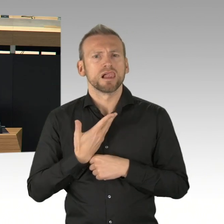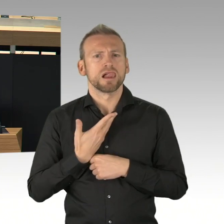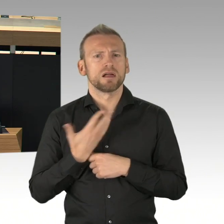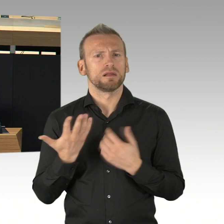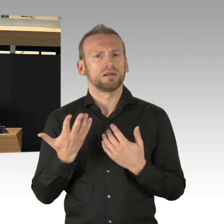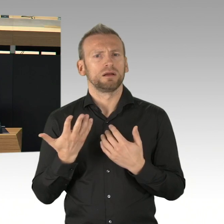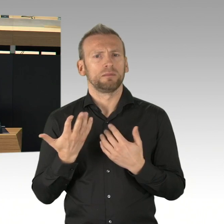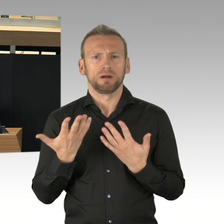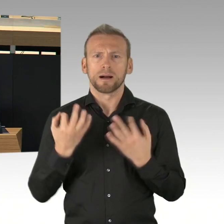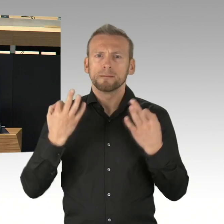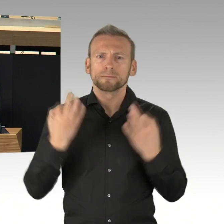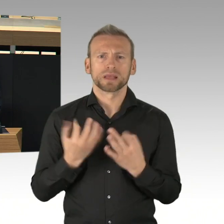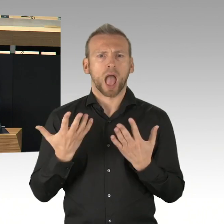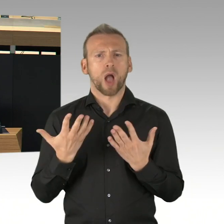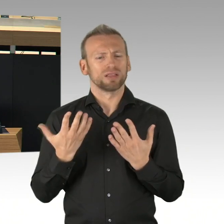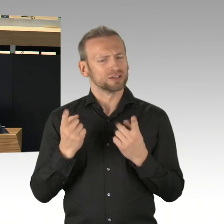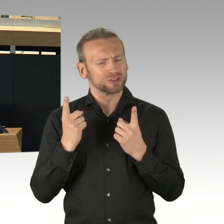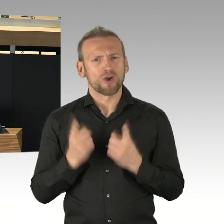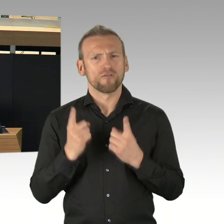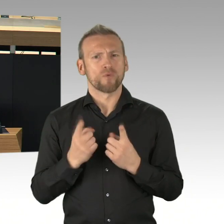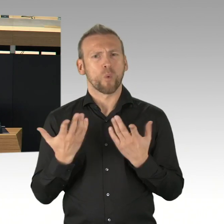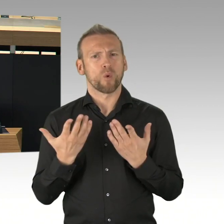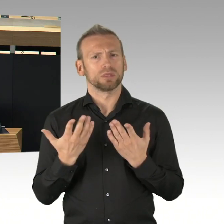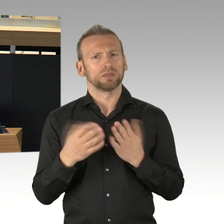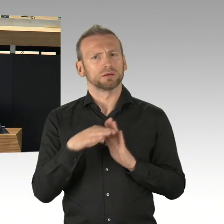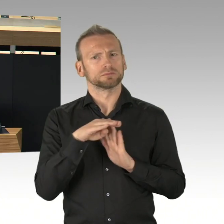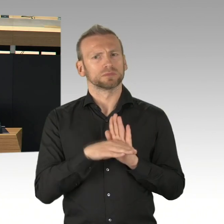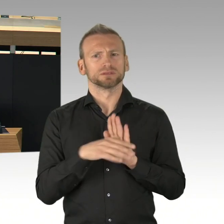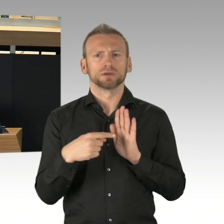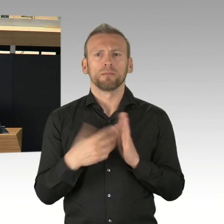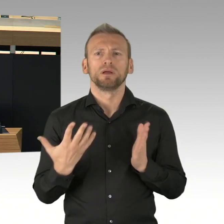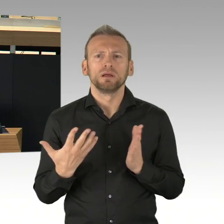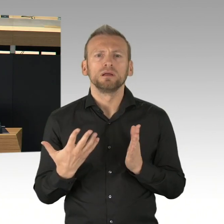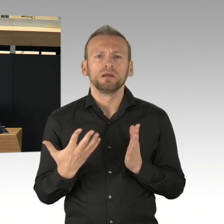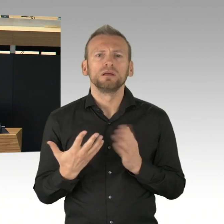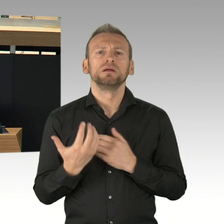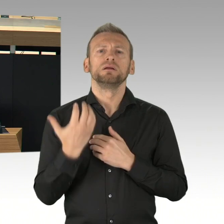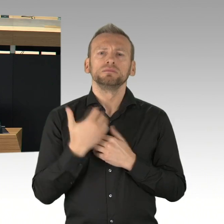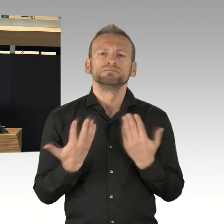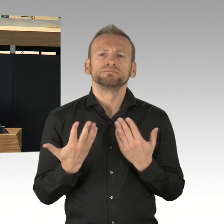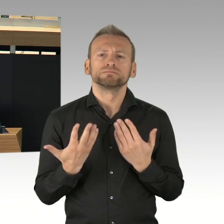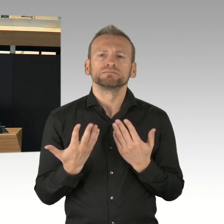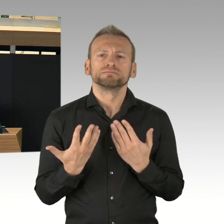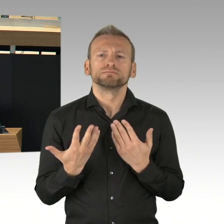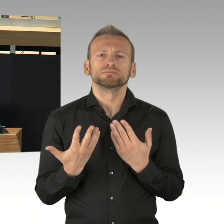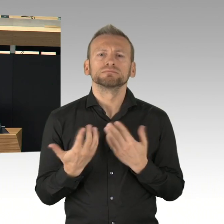in den nächsten Jahren. Das wäre eine Entlastung für die Berlinerinnen und Berliner gewesen, im Übrigen für jeden in dieser Stadt eine echte Entlastung,